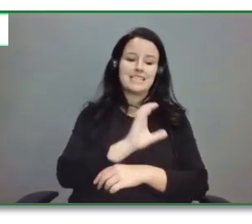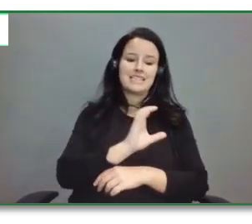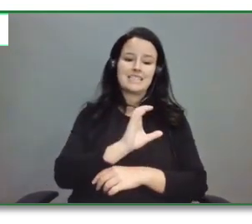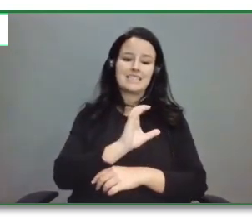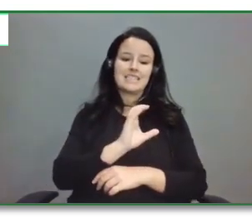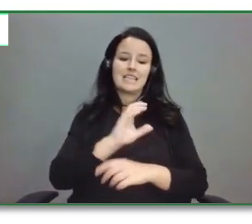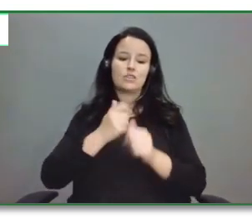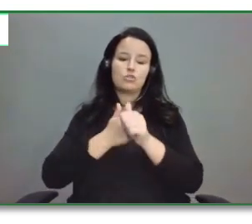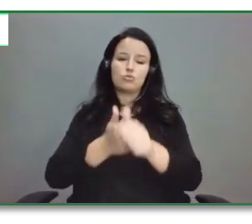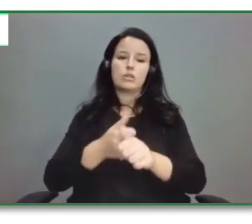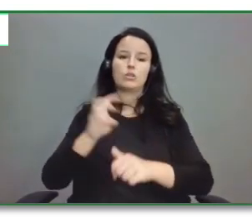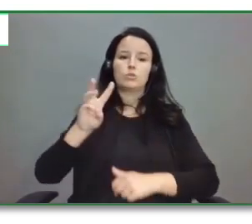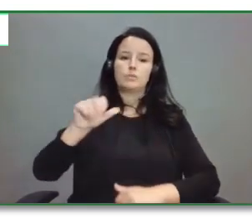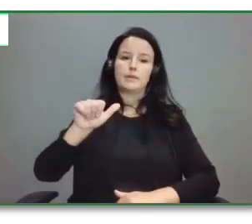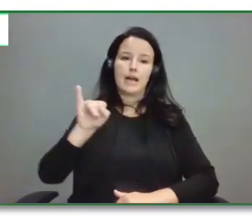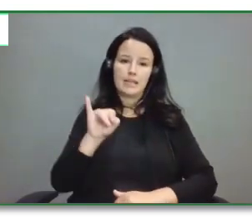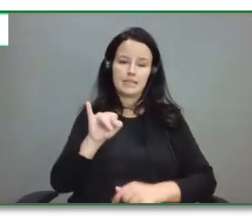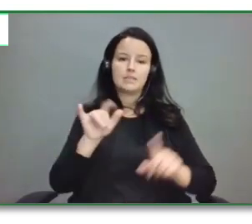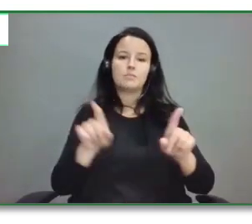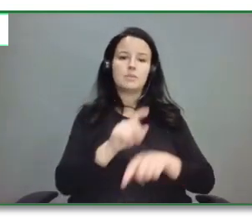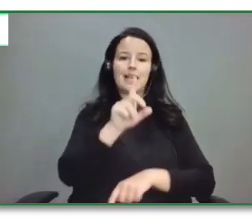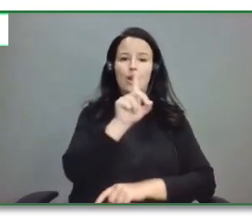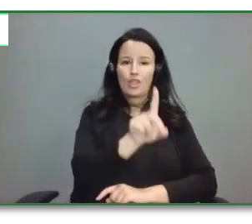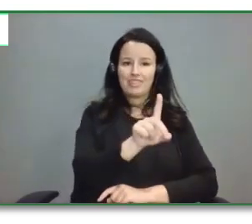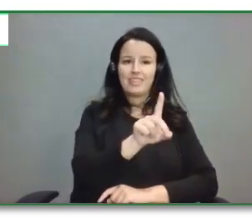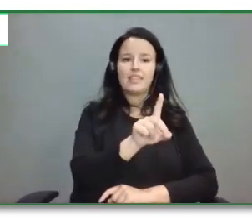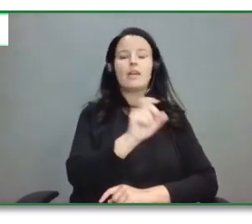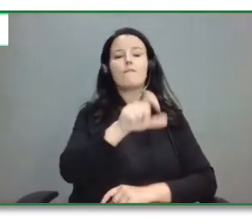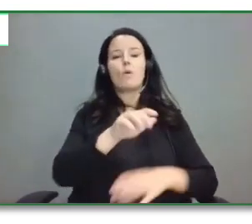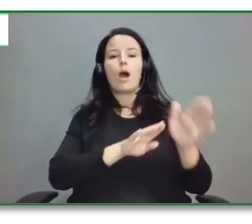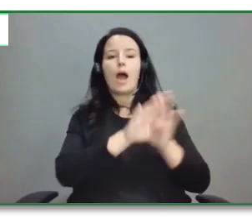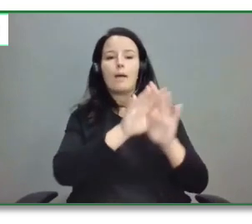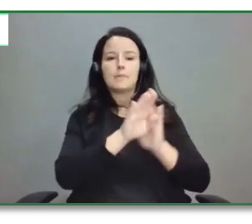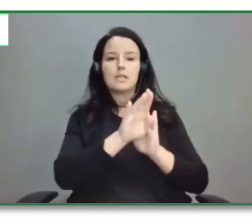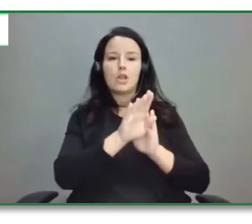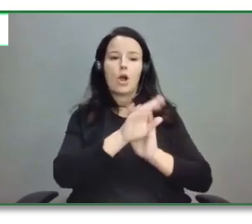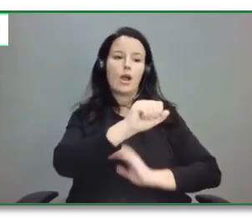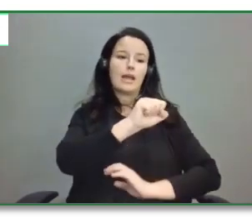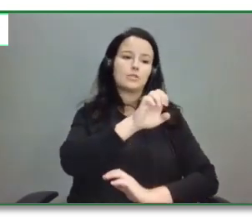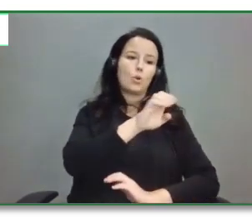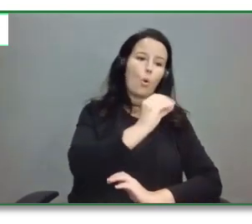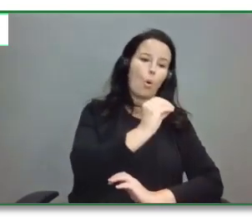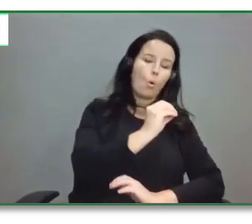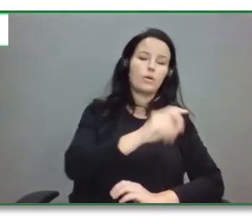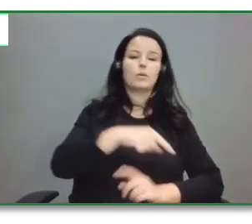la liste est dans des doit améliorer à